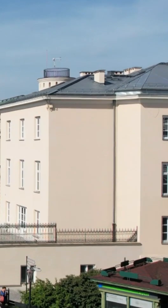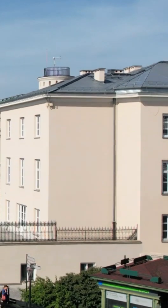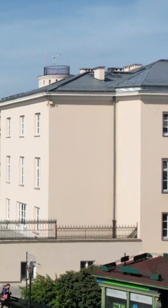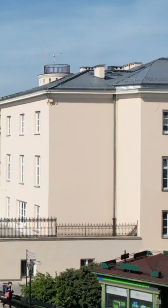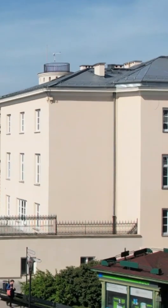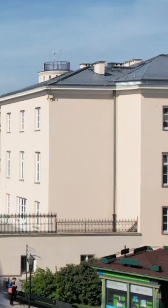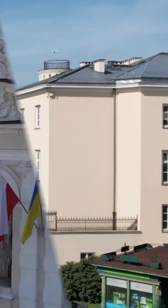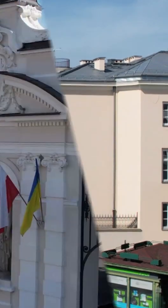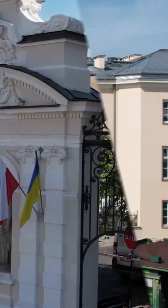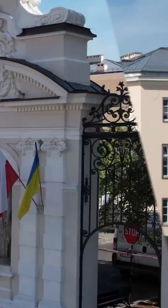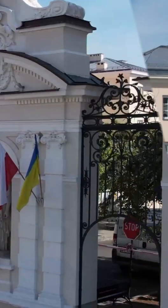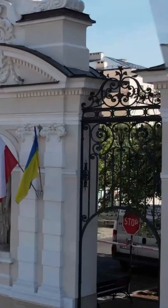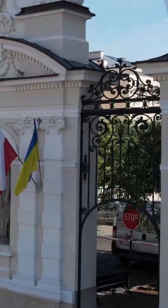[muzyka otwierająca]